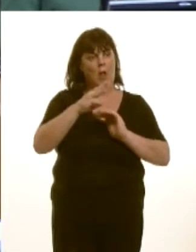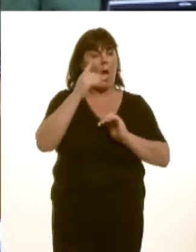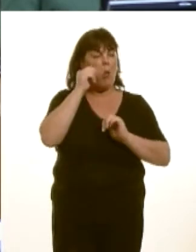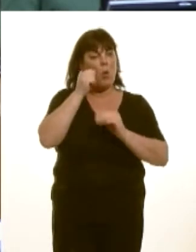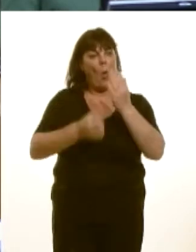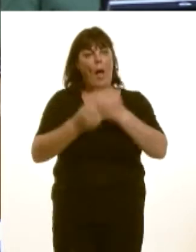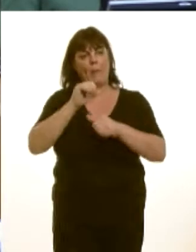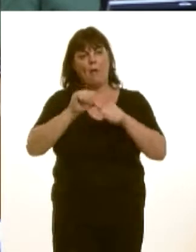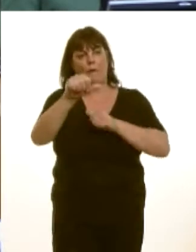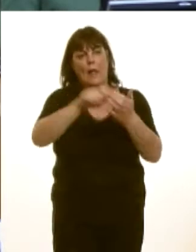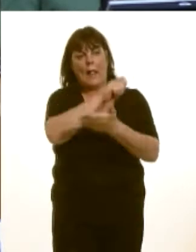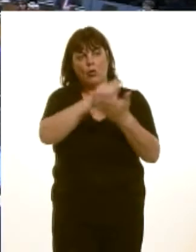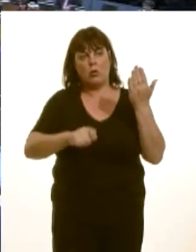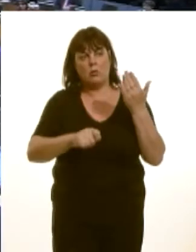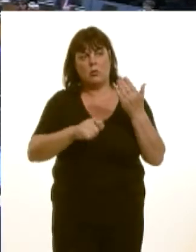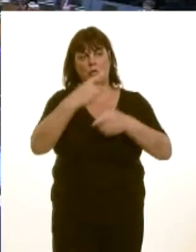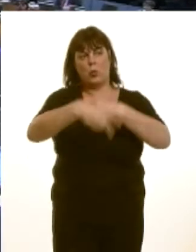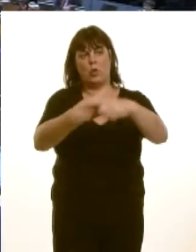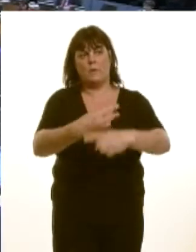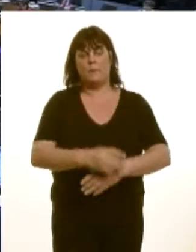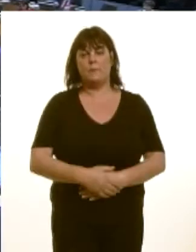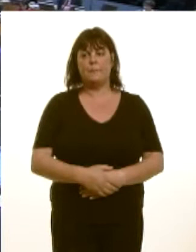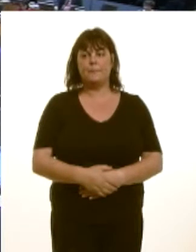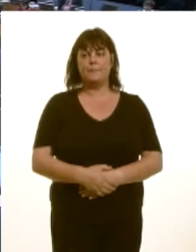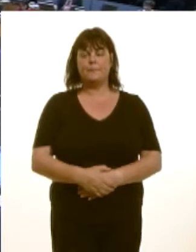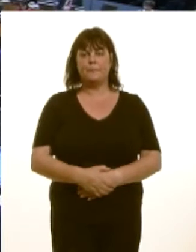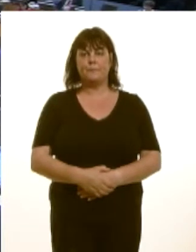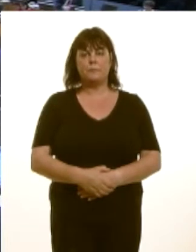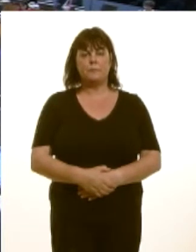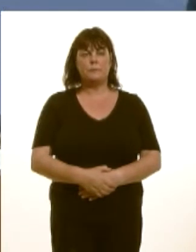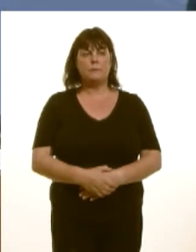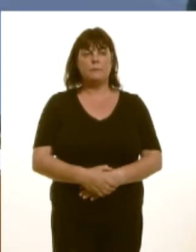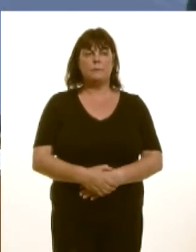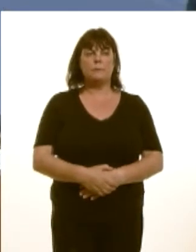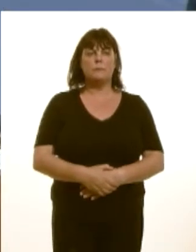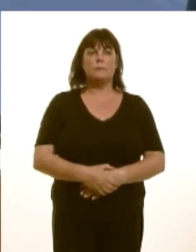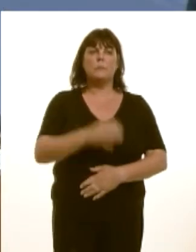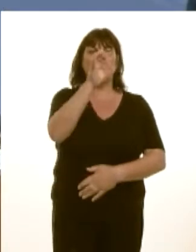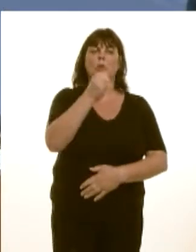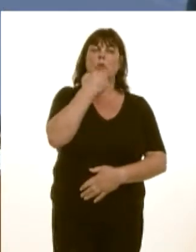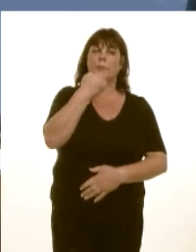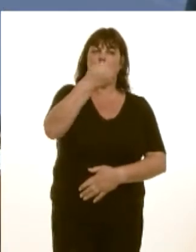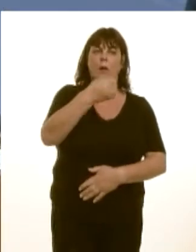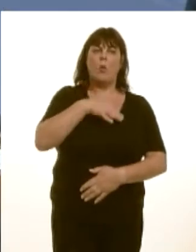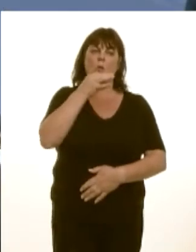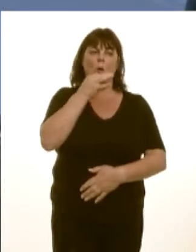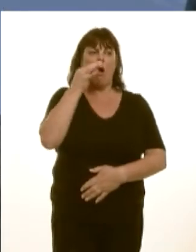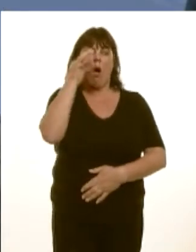Paul Davies: 10. A wnaiff y Prif Weinidog ddatganiad ar gyfleusterau trafnidiaeth yng ngorllewin Cymru? OAQ(4)1850(FM) Carwyn Jones: Mae sicrhau bod cyfleusterau